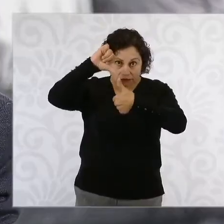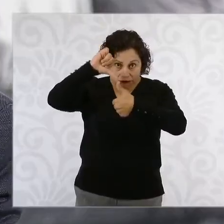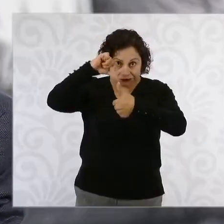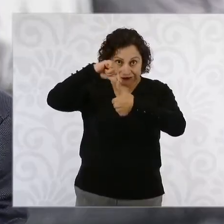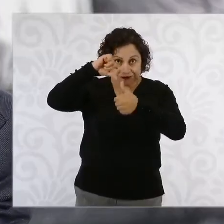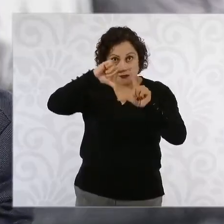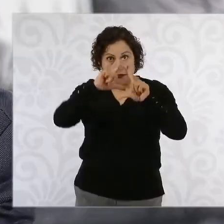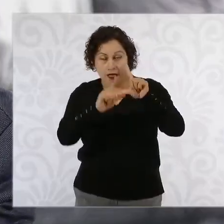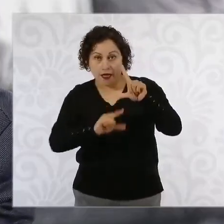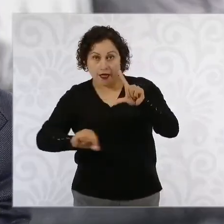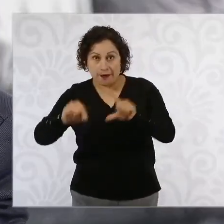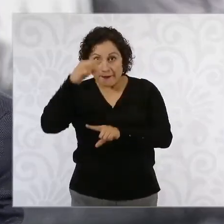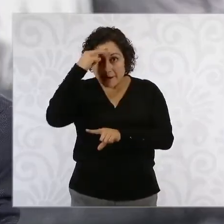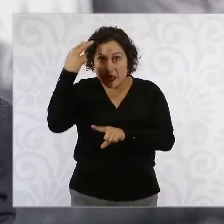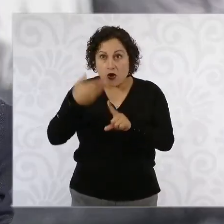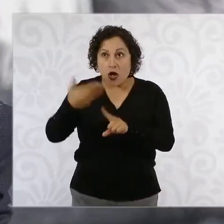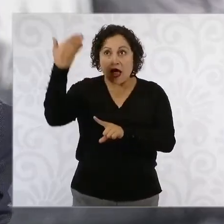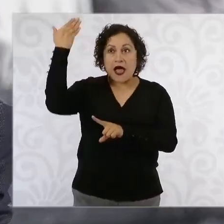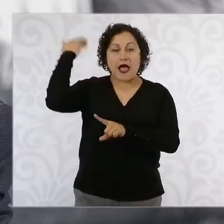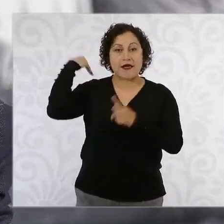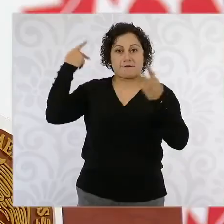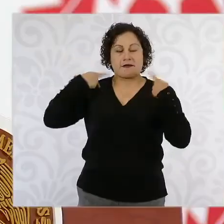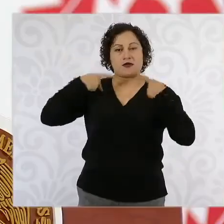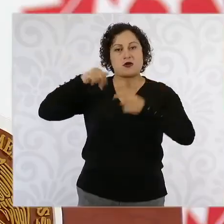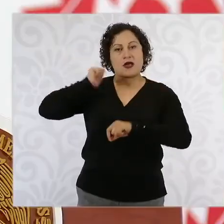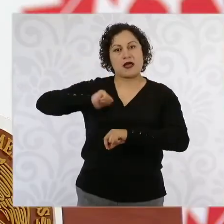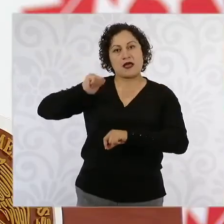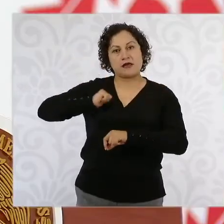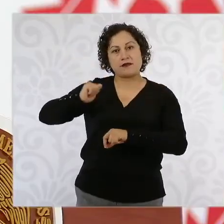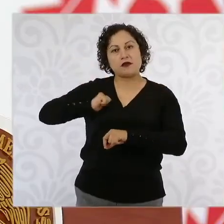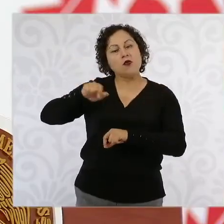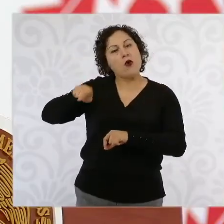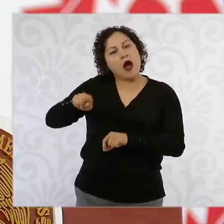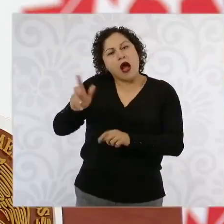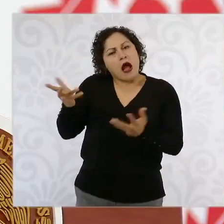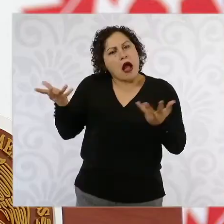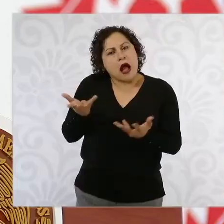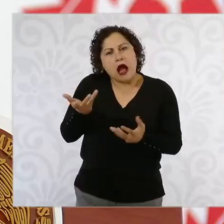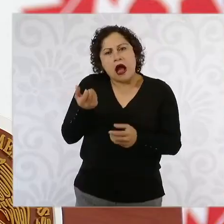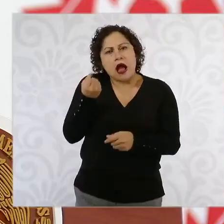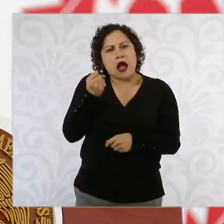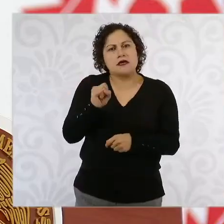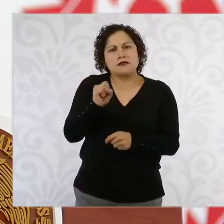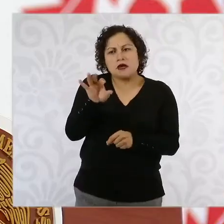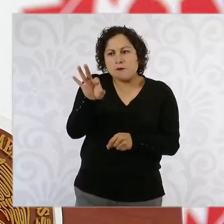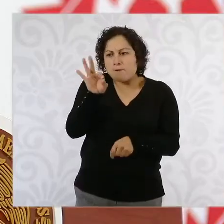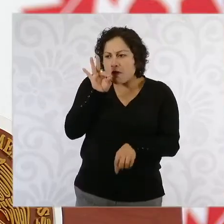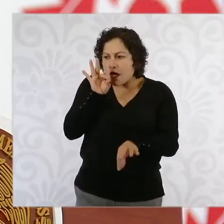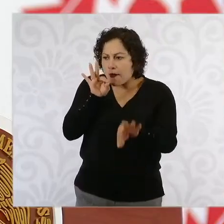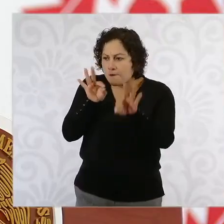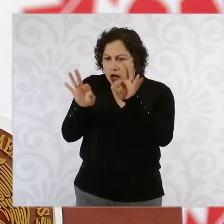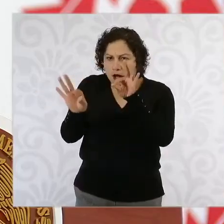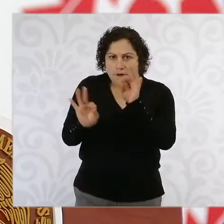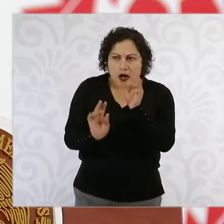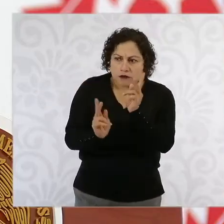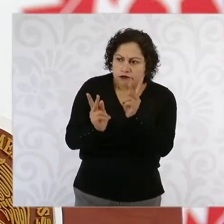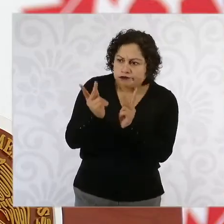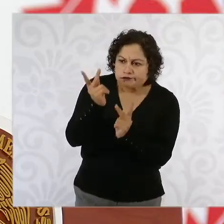fueron progresivamente seleccionando mediante un proceso de selección cultural no natural los